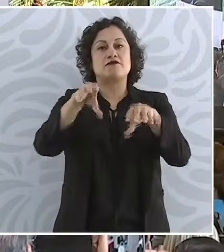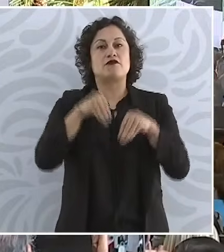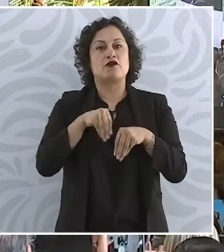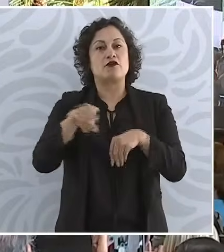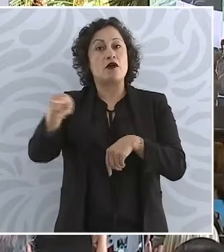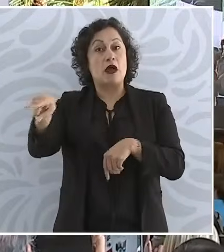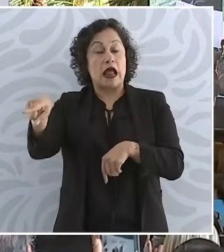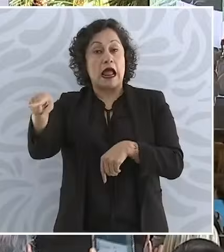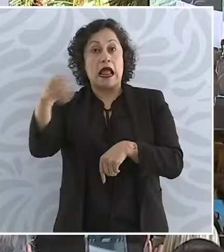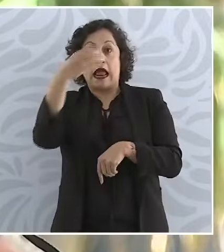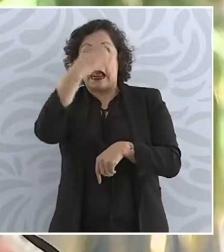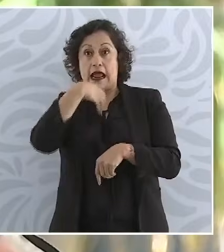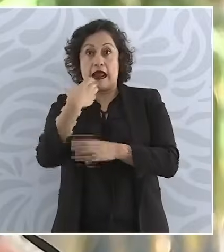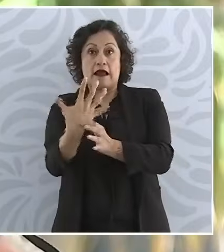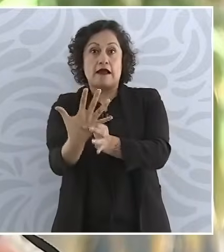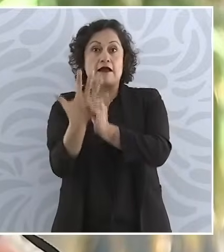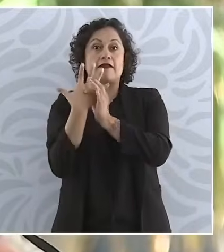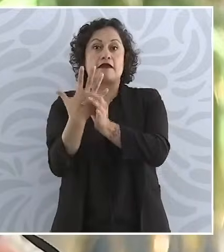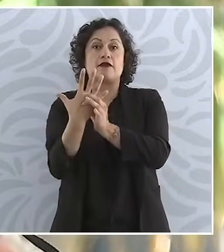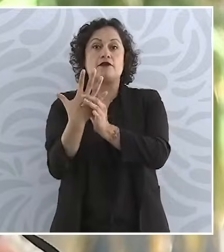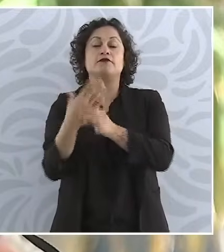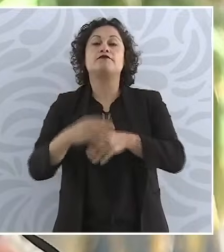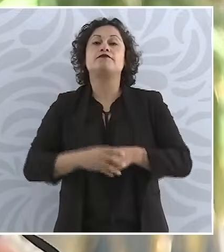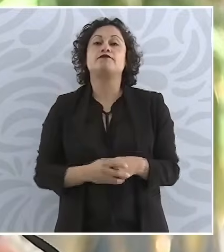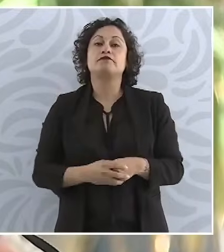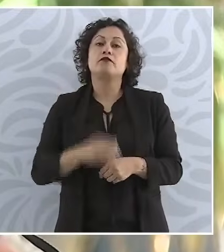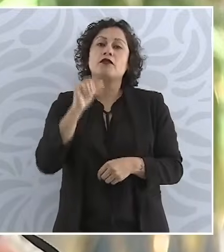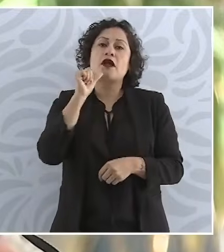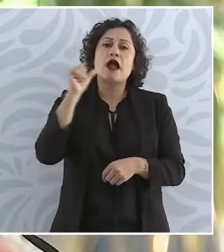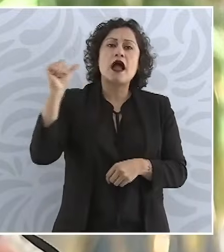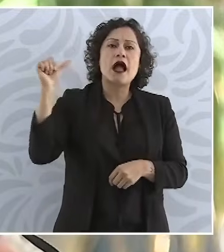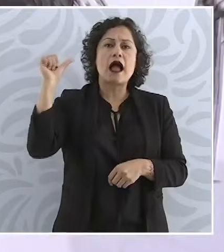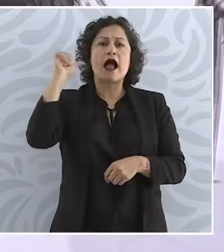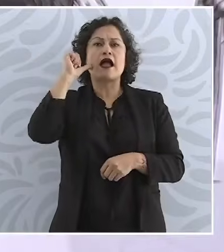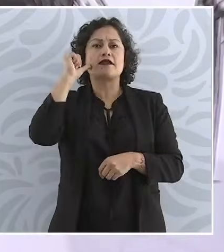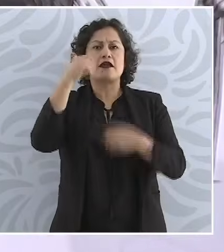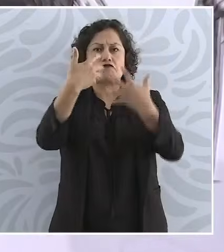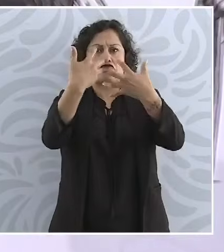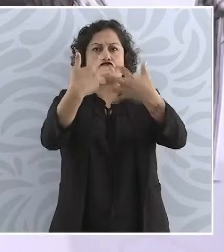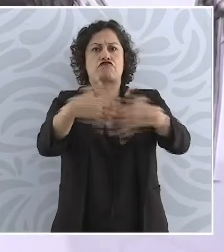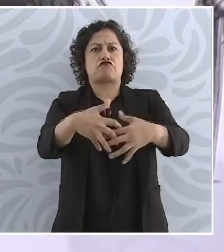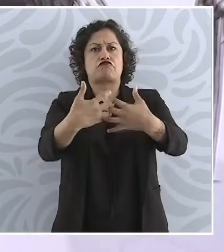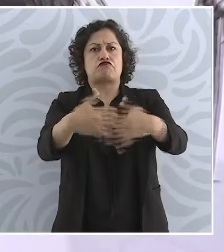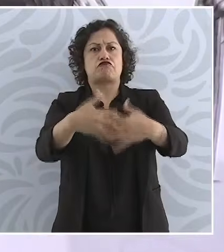ayer se decretó la expropiación de las instalaciones industriales de las empresas